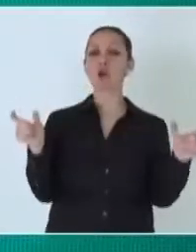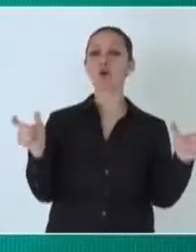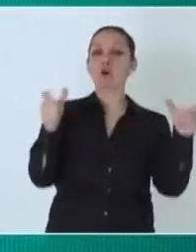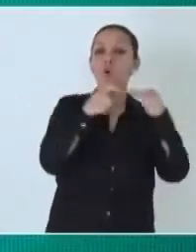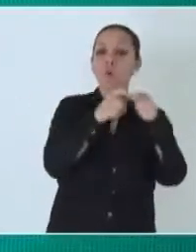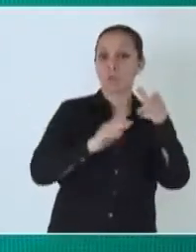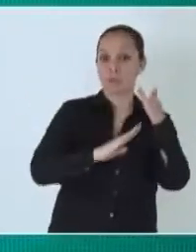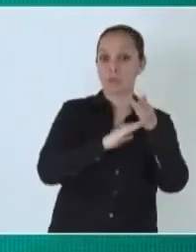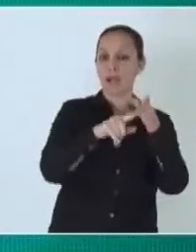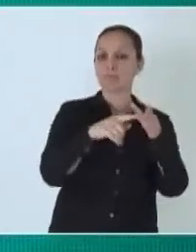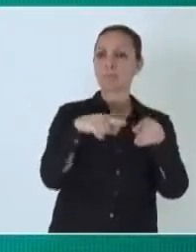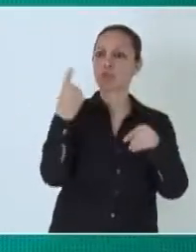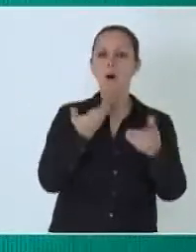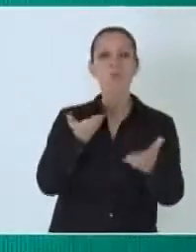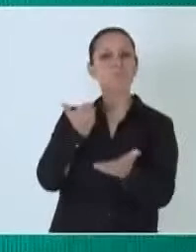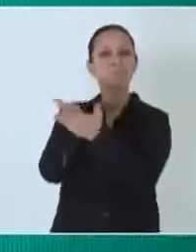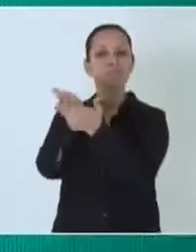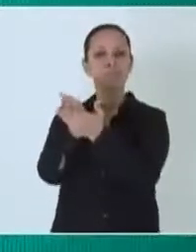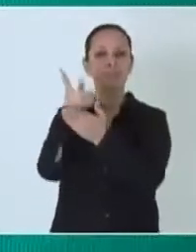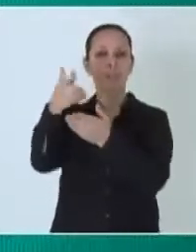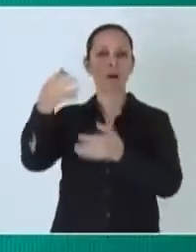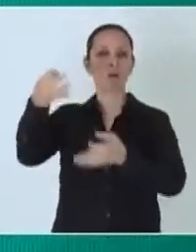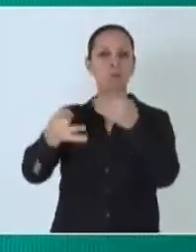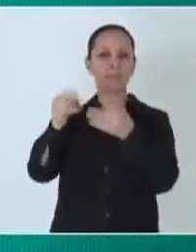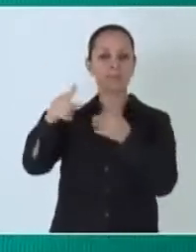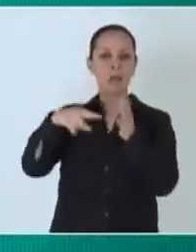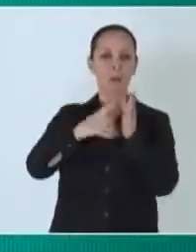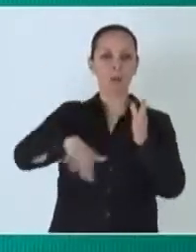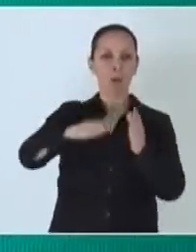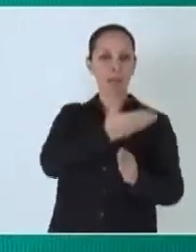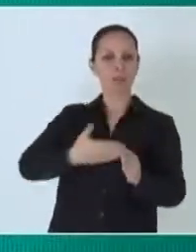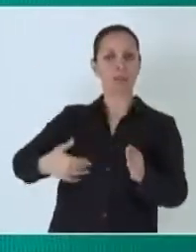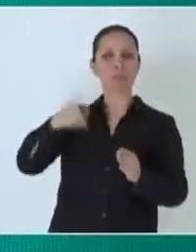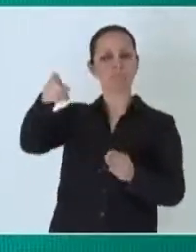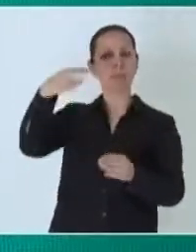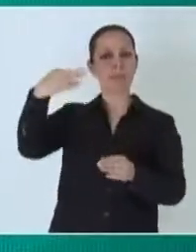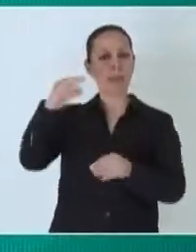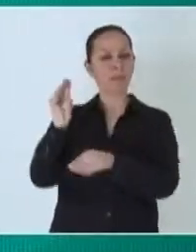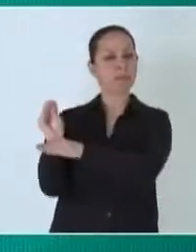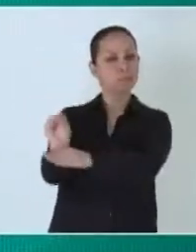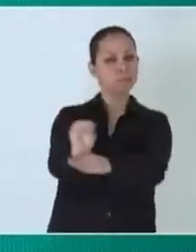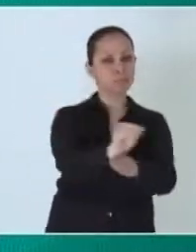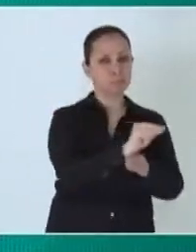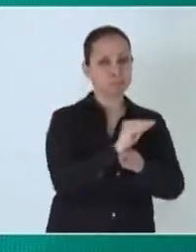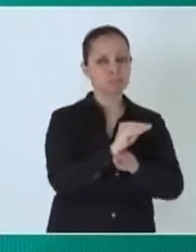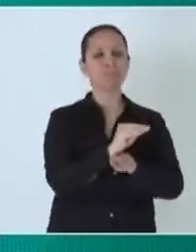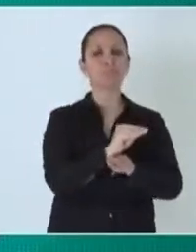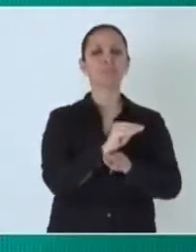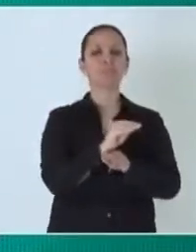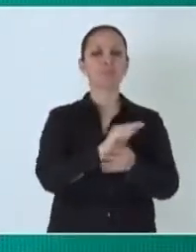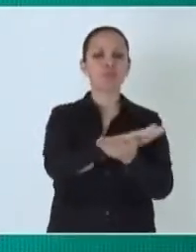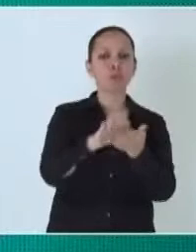DECISIONES EN LA COMUNA.